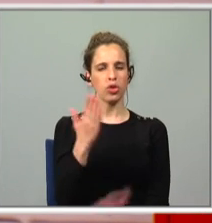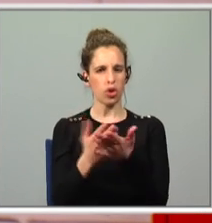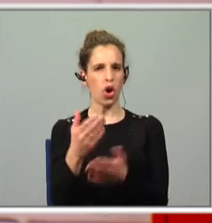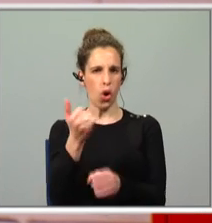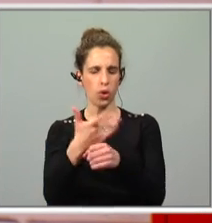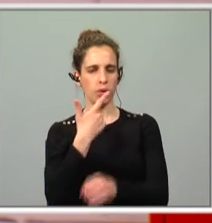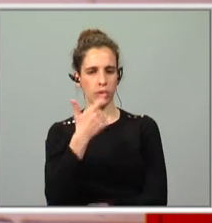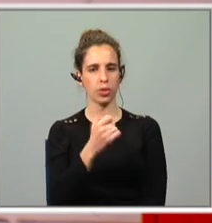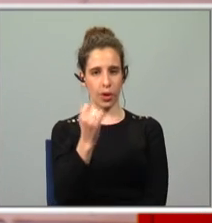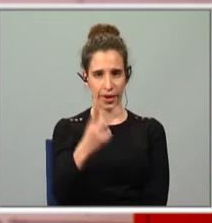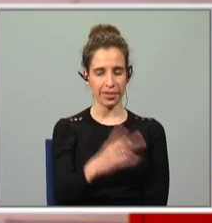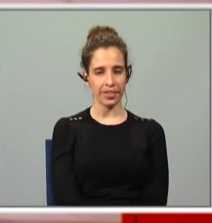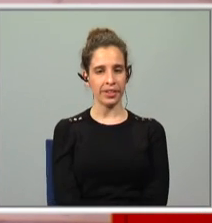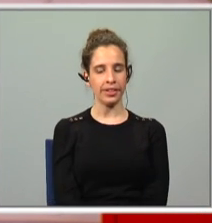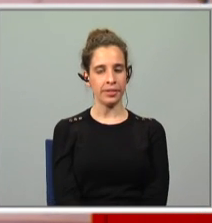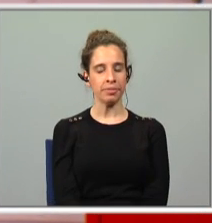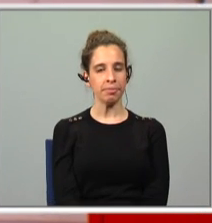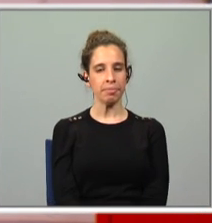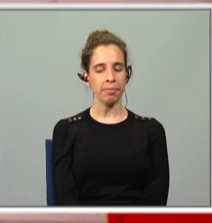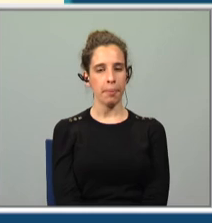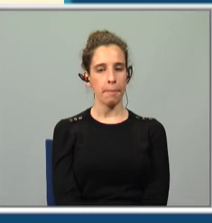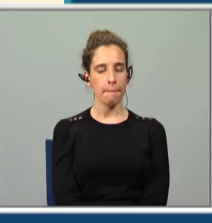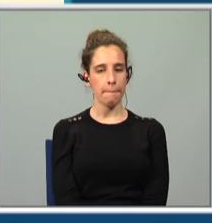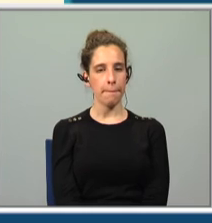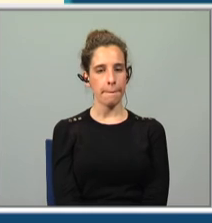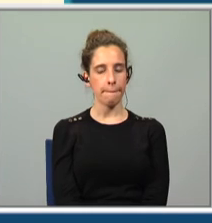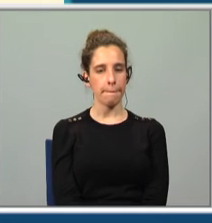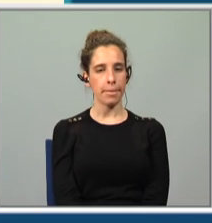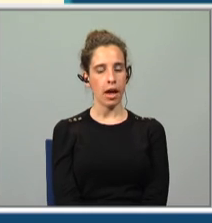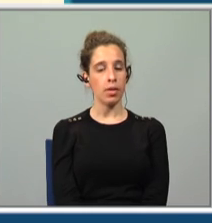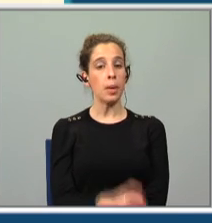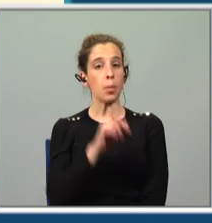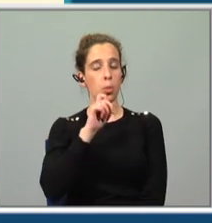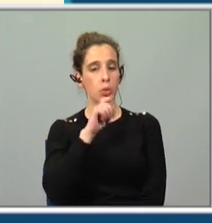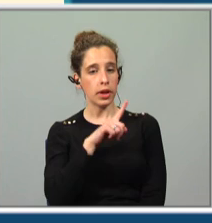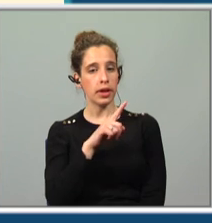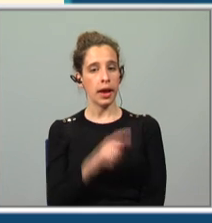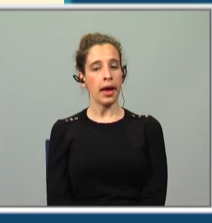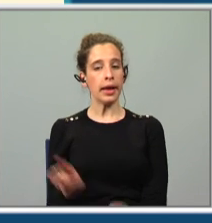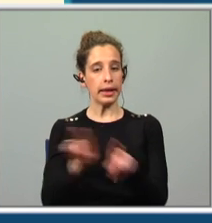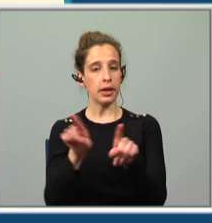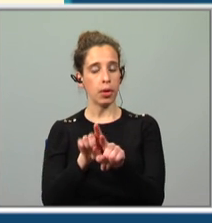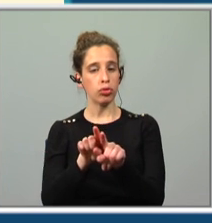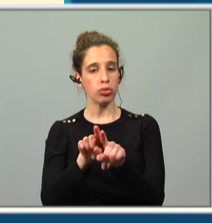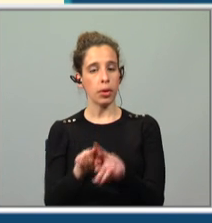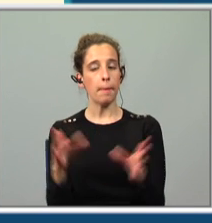mais uma a prova pode ser e para poder brincar com os irmãos eu 可以再證明一個為了和兄弟們一起玩，我